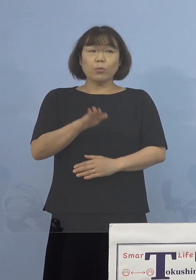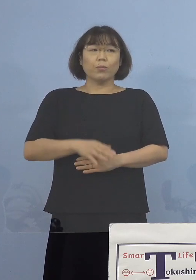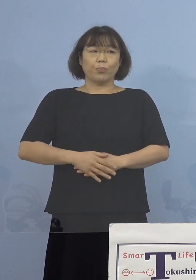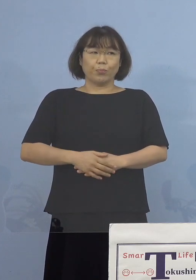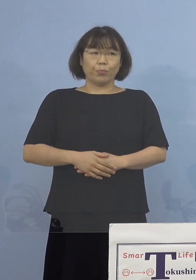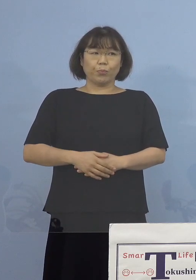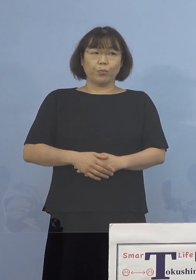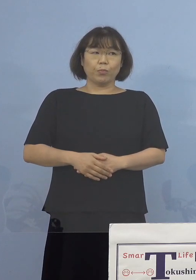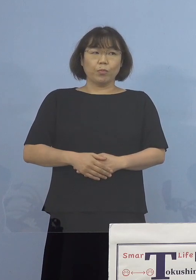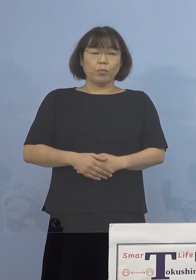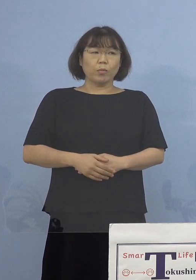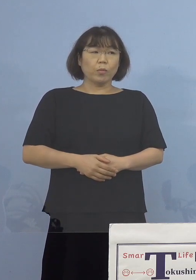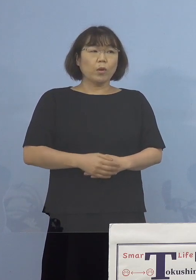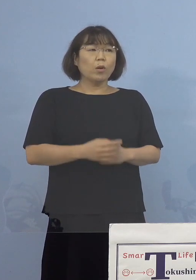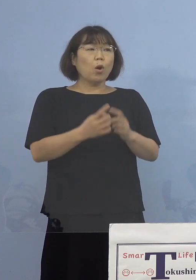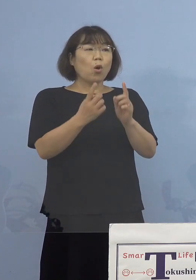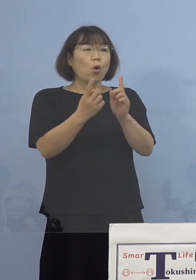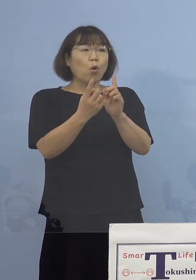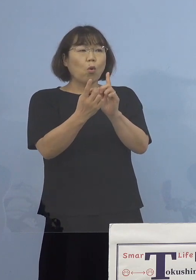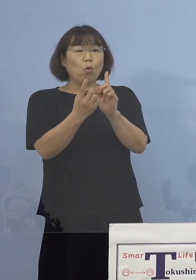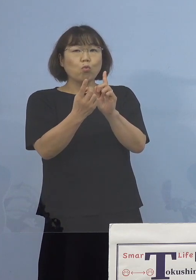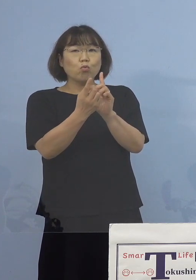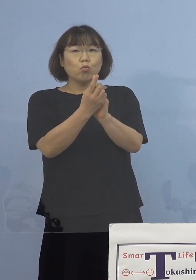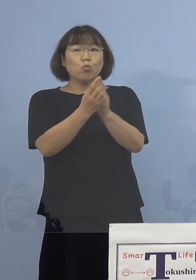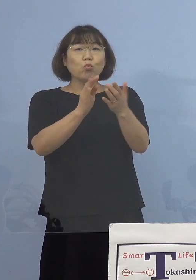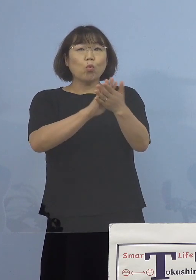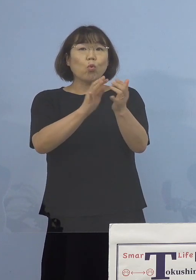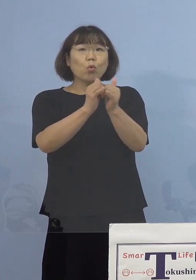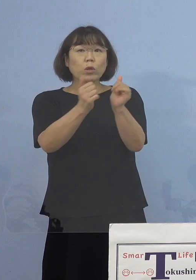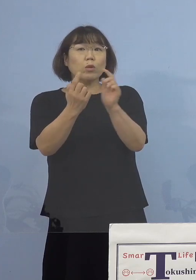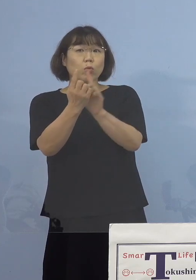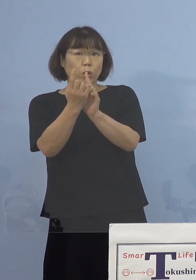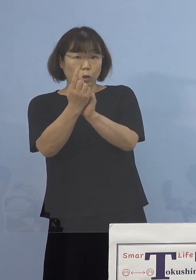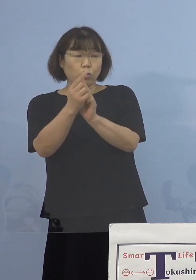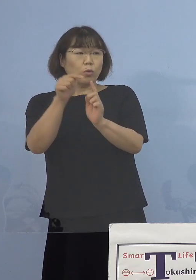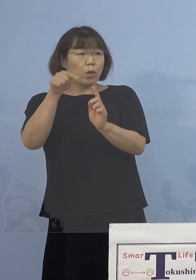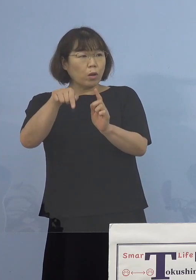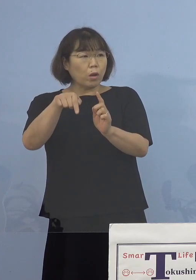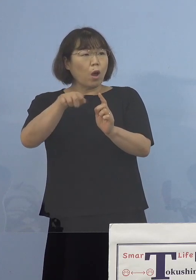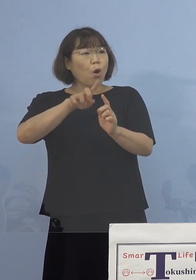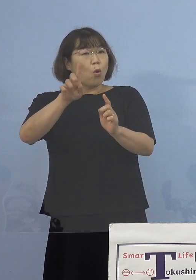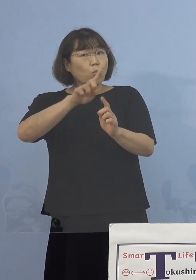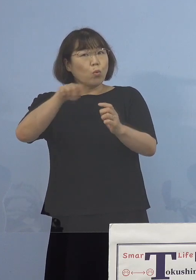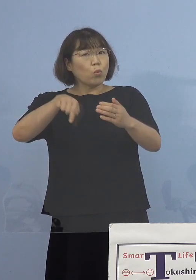（徳島新聞社） 濃厚接触とか接触をした部類に入っているので どういう接触があるかというのは 把握されてないですかね